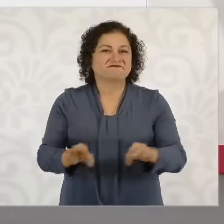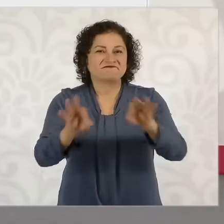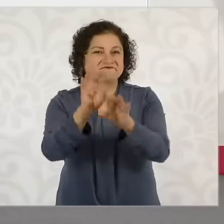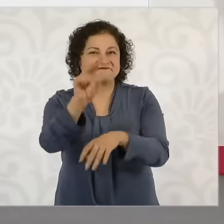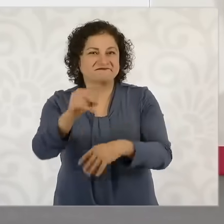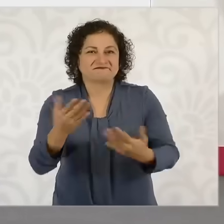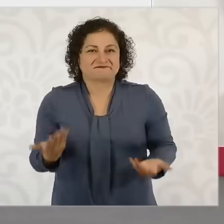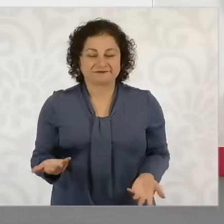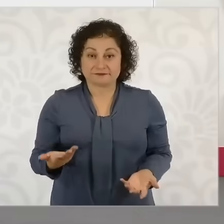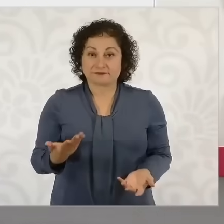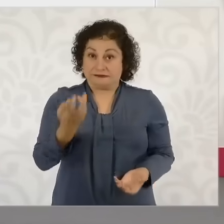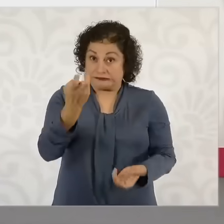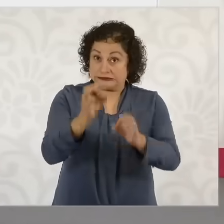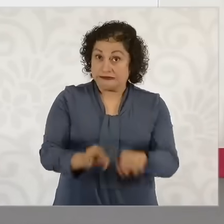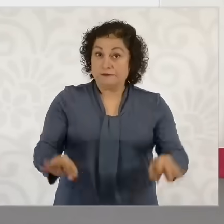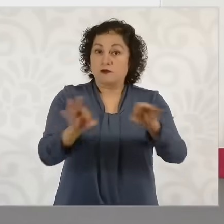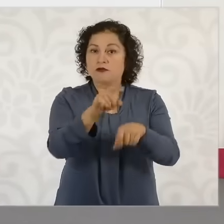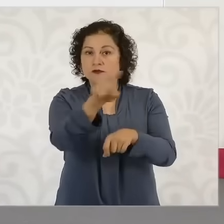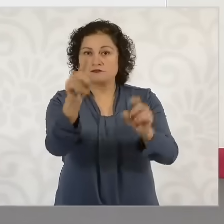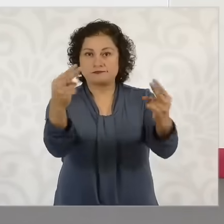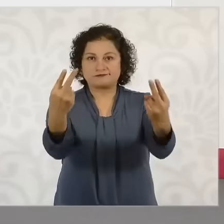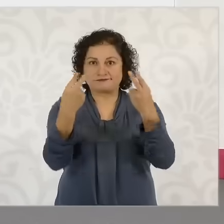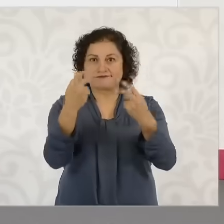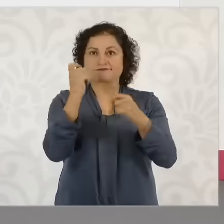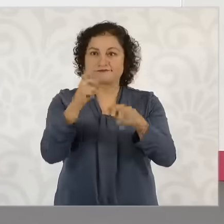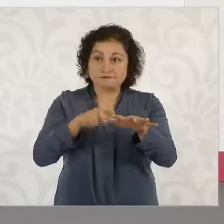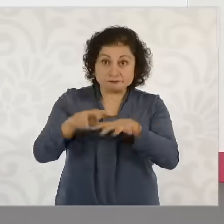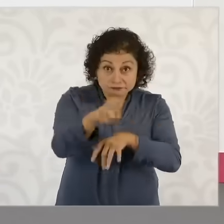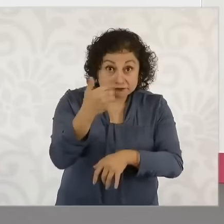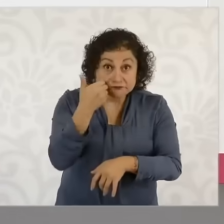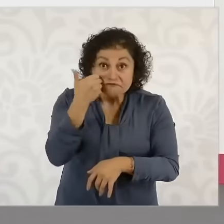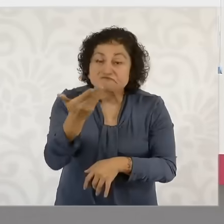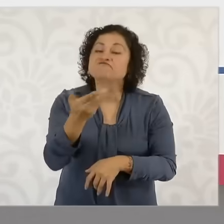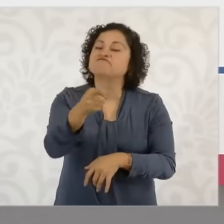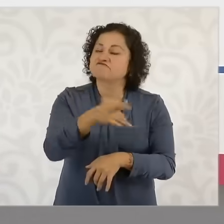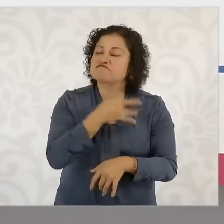los pasajeros que tengan interés en viajar por el tren. Otro tema que quiero platicarles es el de